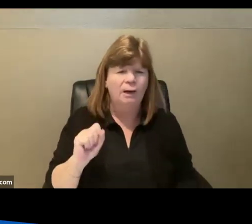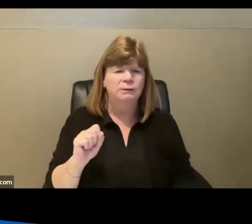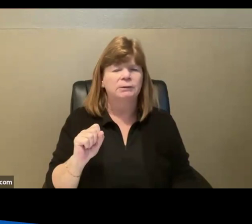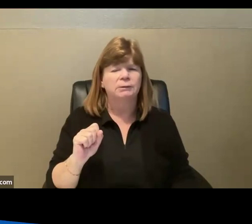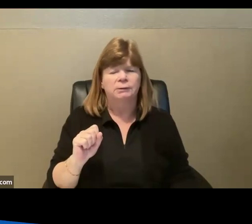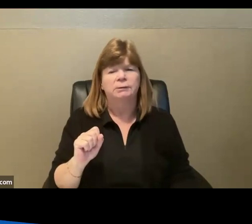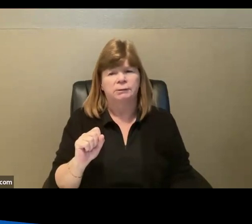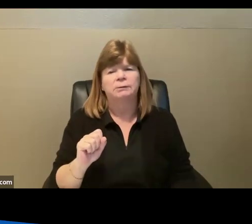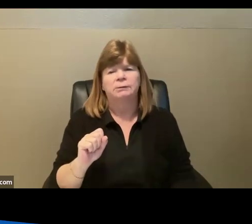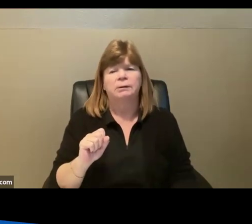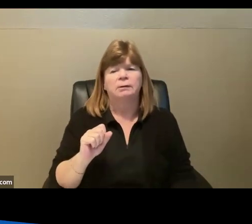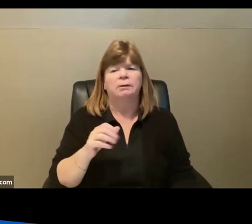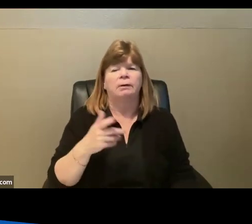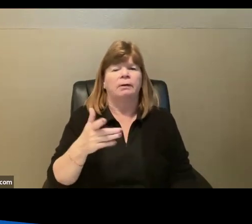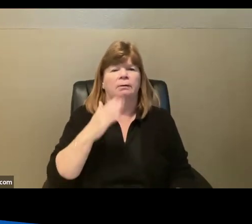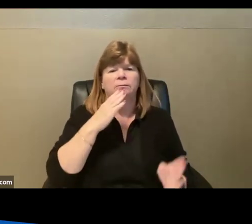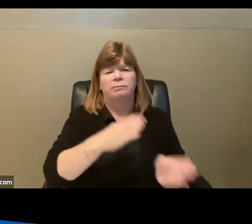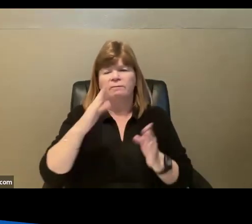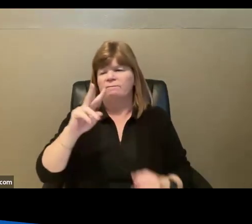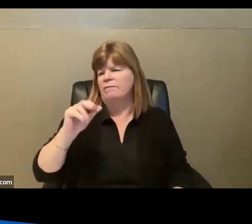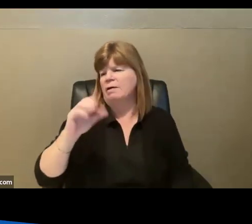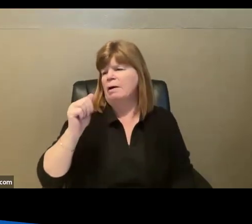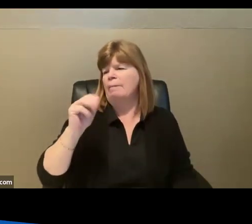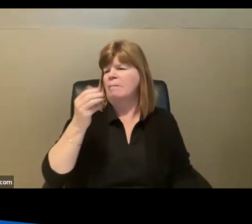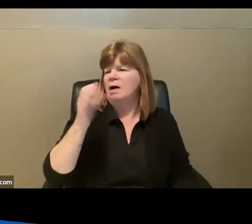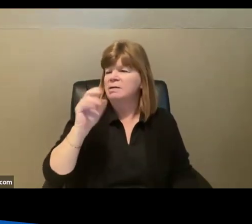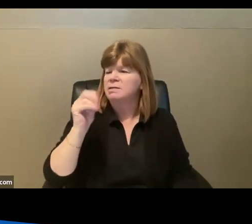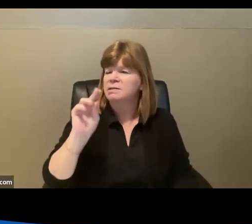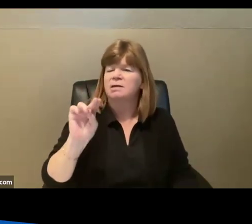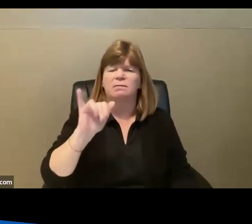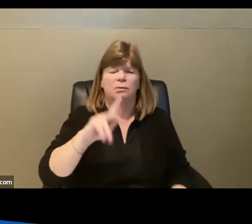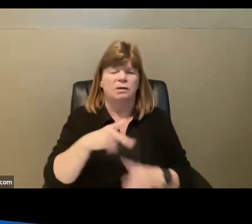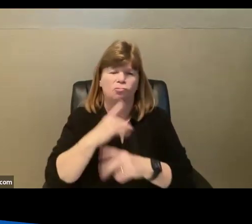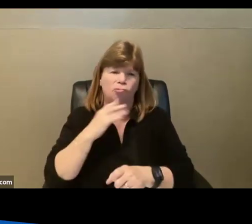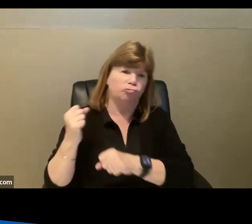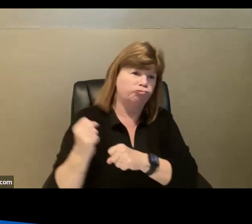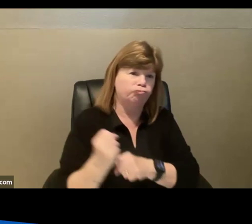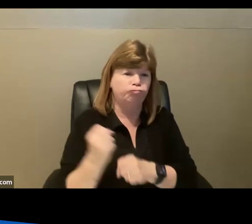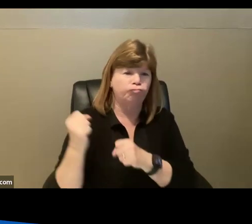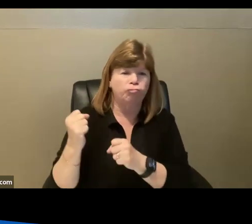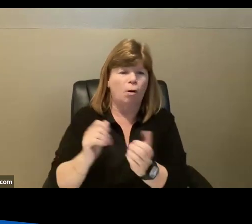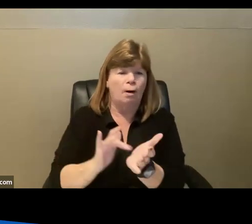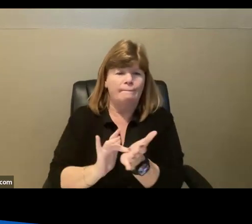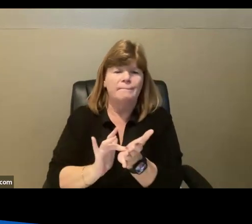Cuando llegas a la vancomicina y esos antibióticos potentes,